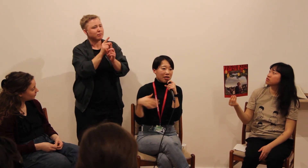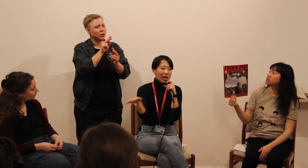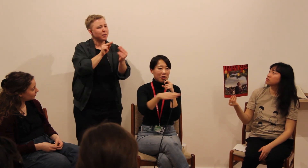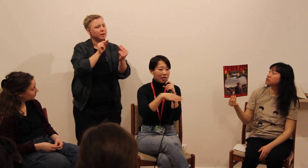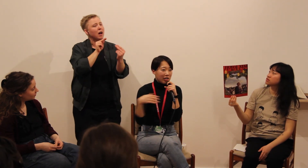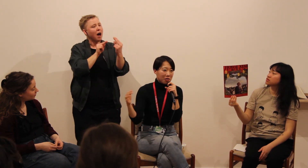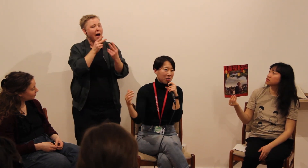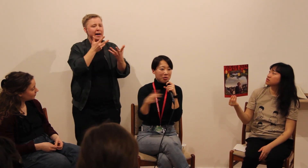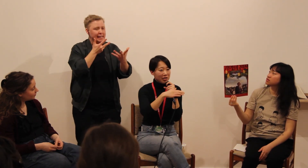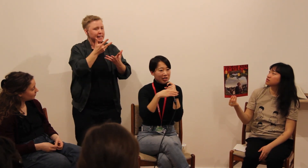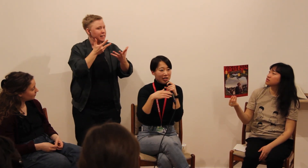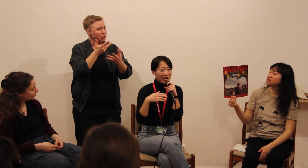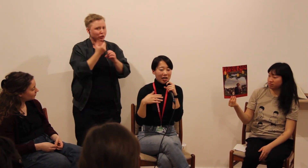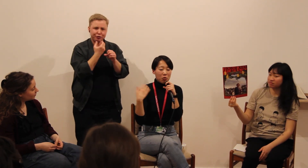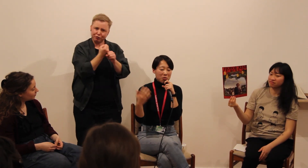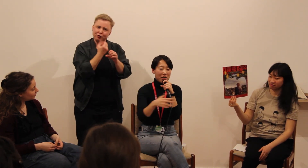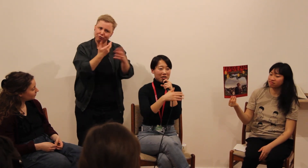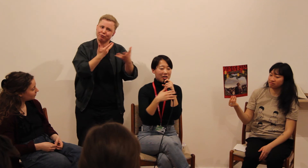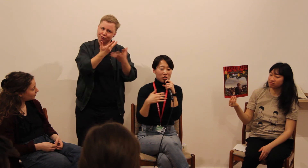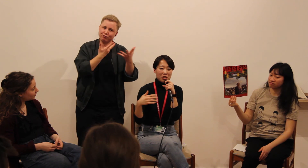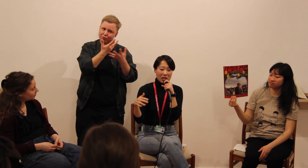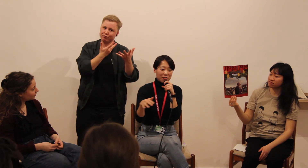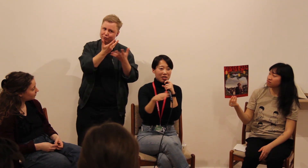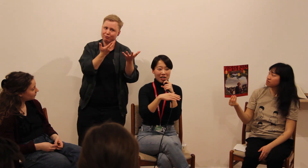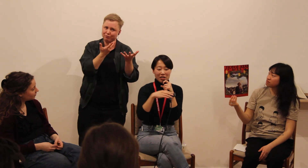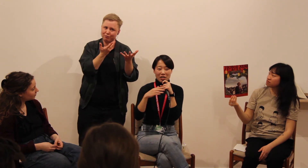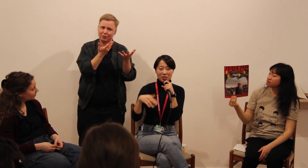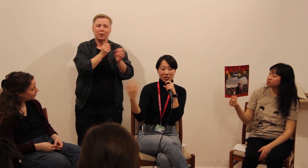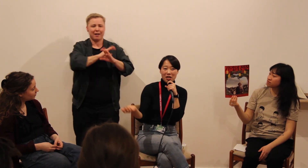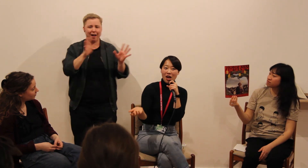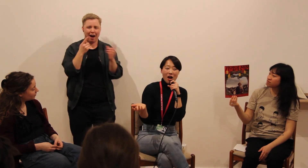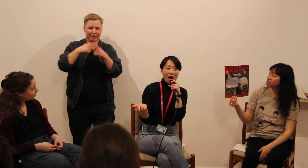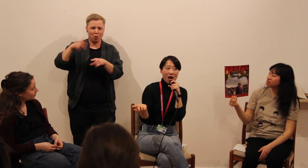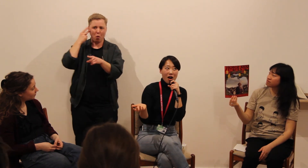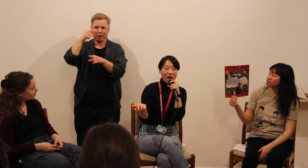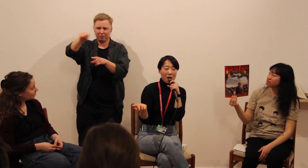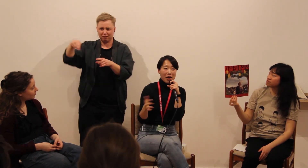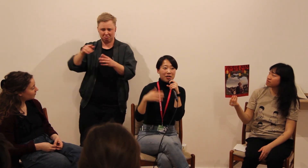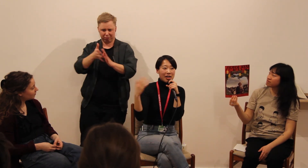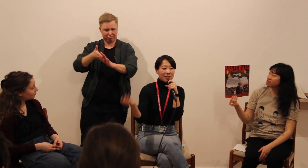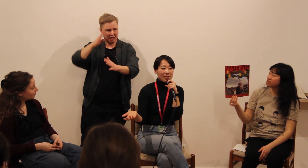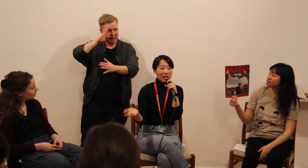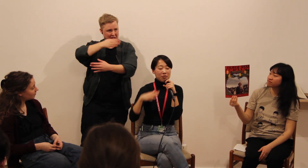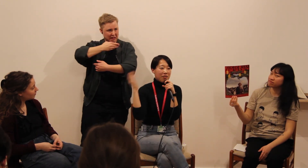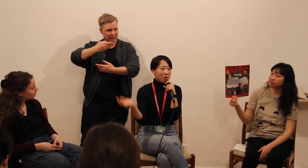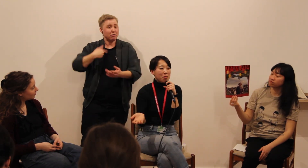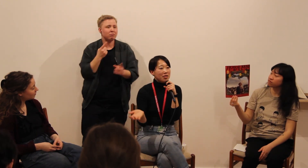Ich habe ihn besser verstanden als alle anderen, sogar als seine Familie.